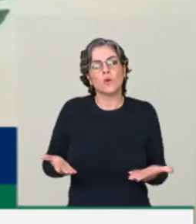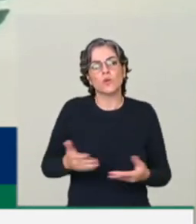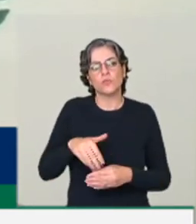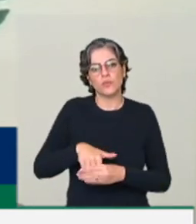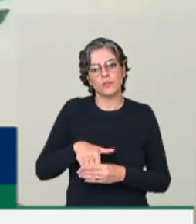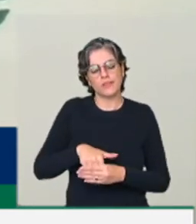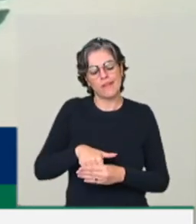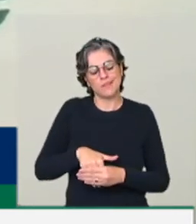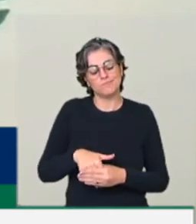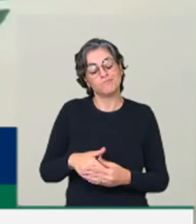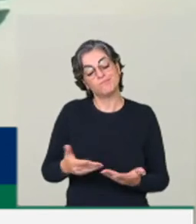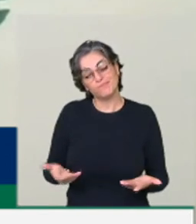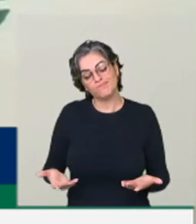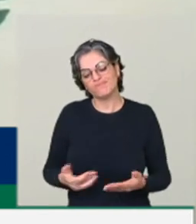GENTE CONSEGUISSE VOTAR HOJE, SR. PRESIDENTE, TAMBÉM O